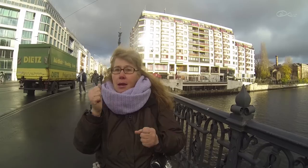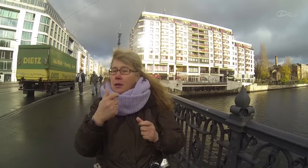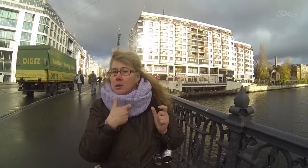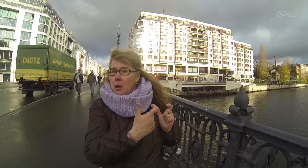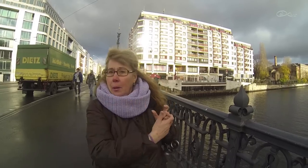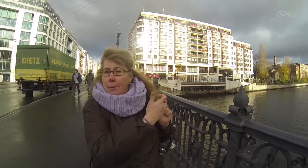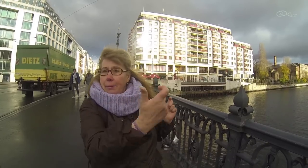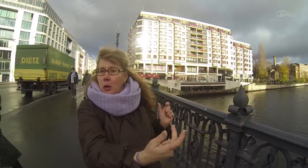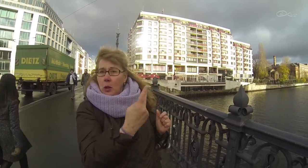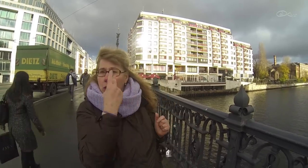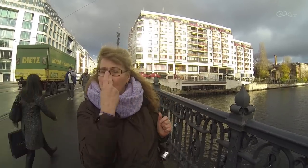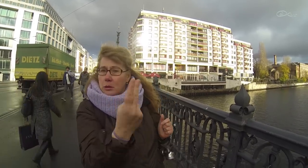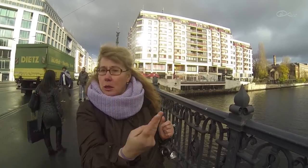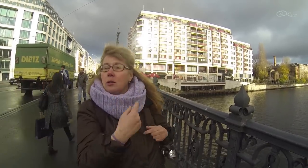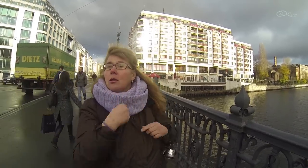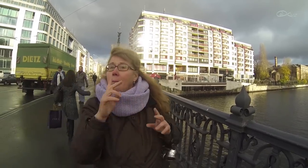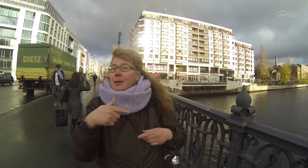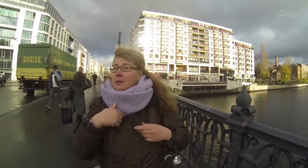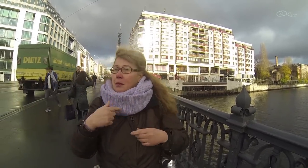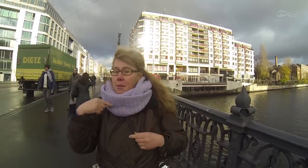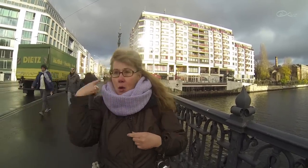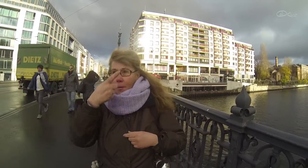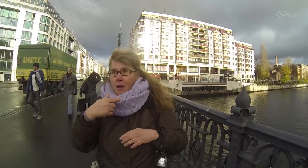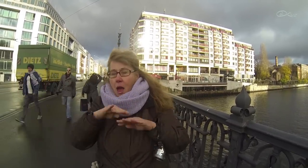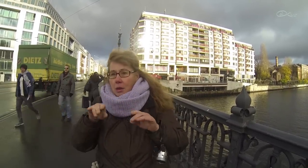Wenn ich so auf der Brücke stehe, parallel zum Brückengeländer, dann kann ich zum Beispiel das Brückengeländer nicht sehen.